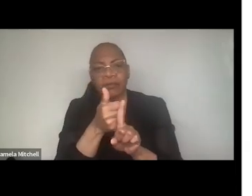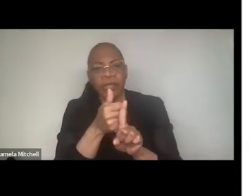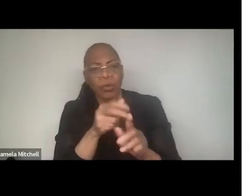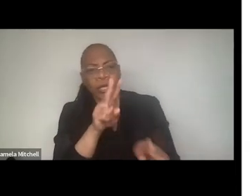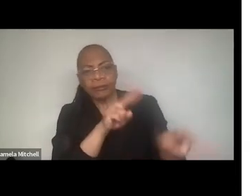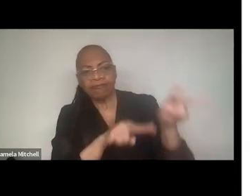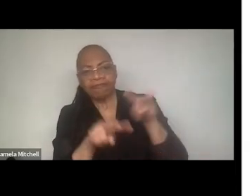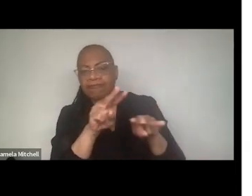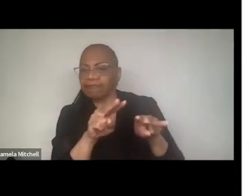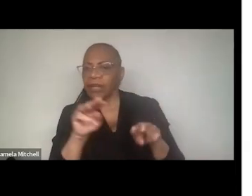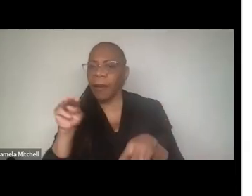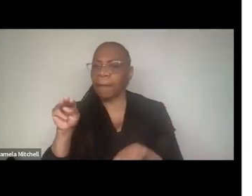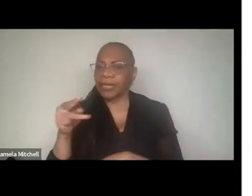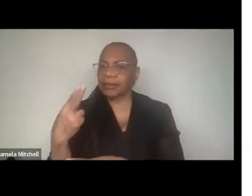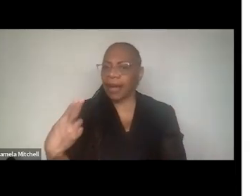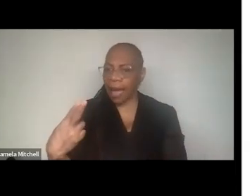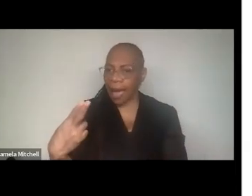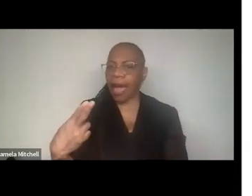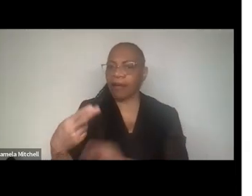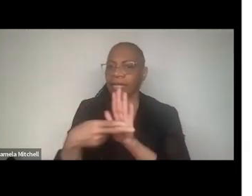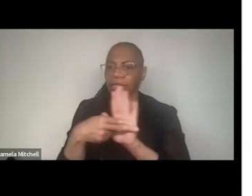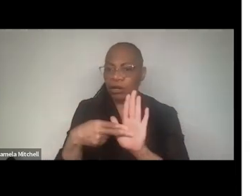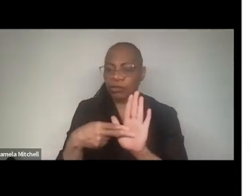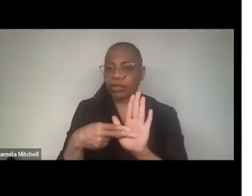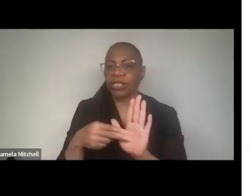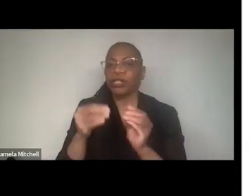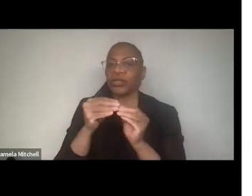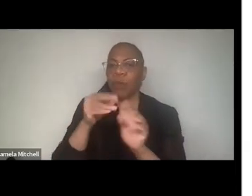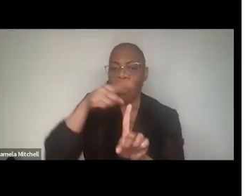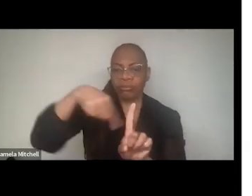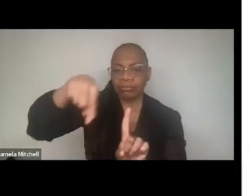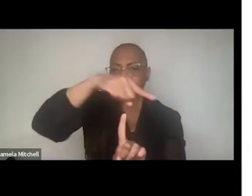es muy similar con las habilidades cognitivas con lesiones cerebrales.